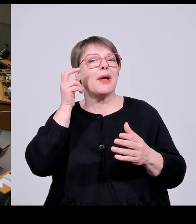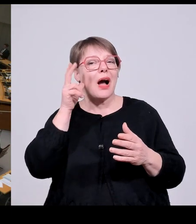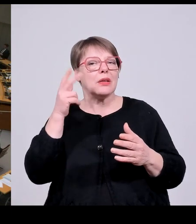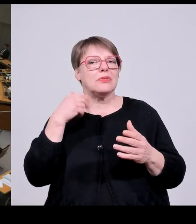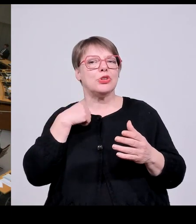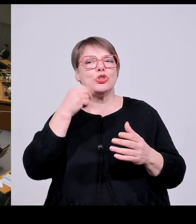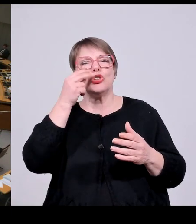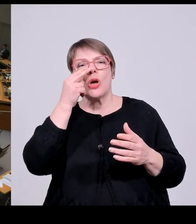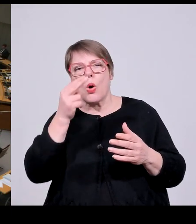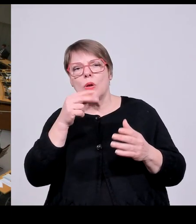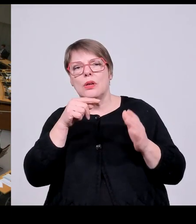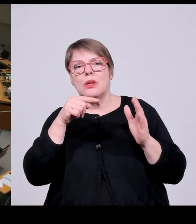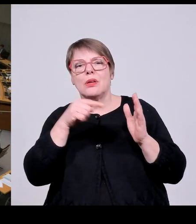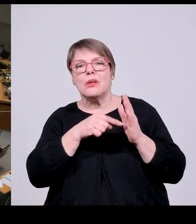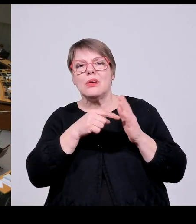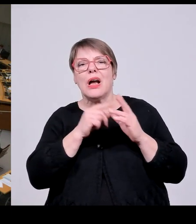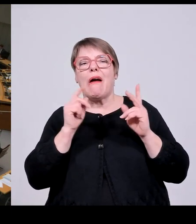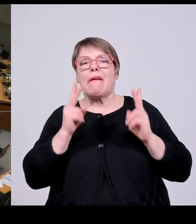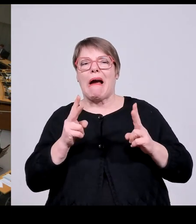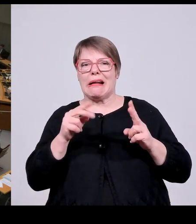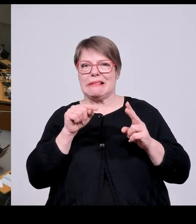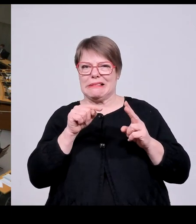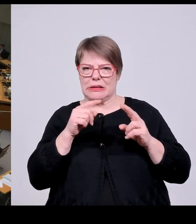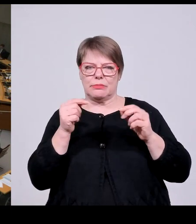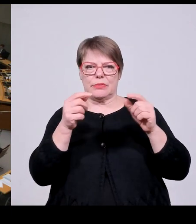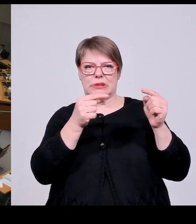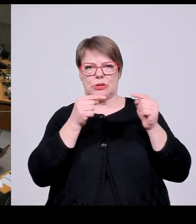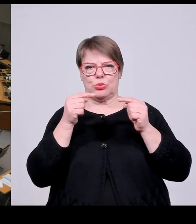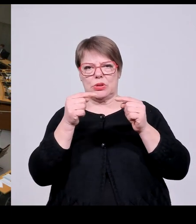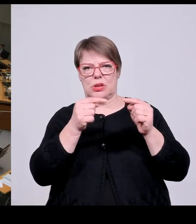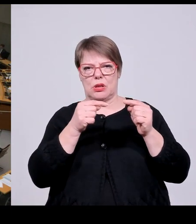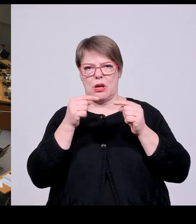Vielen Dank. Und für die AfD-Fraktion hat nun der Kollege Woldei das Wort.